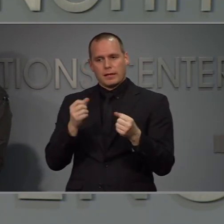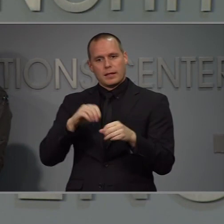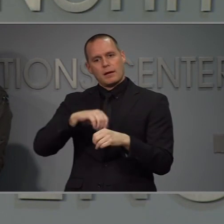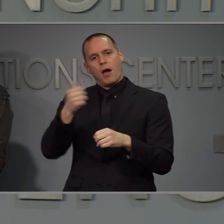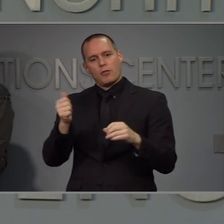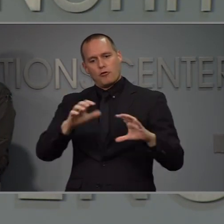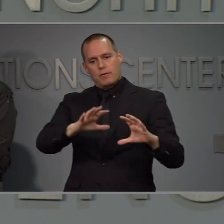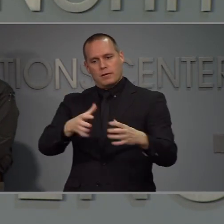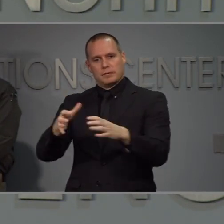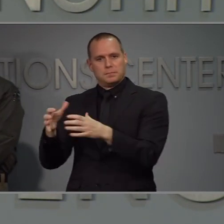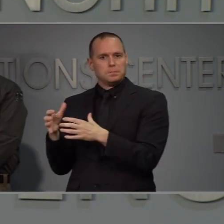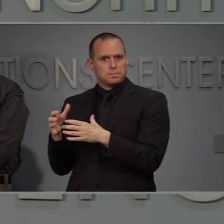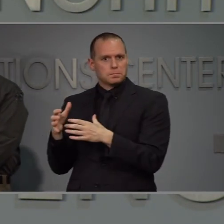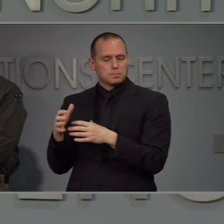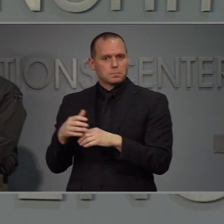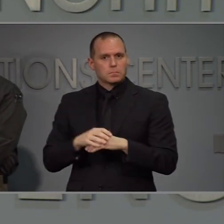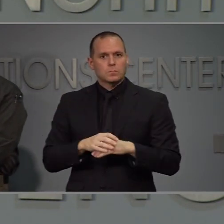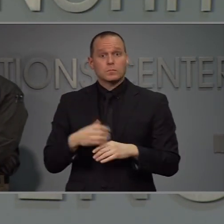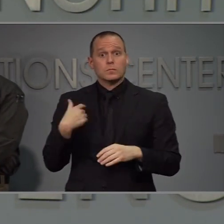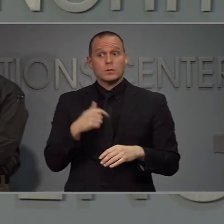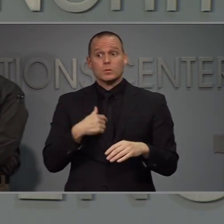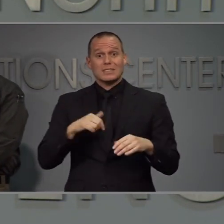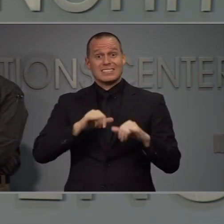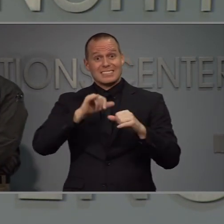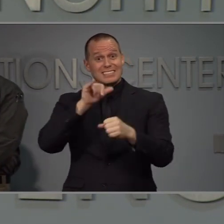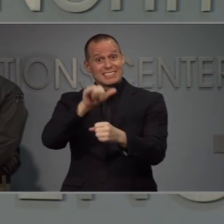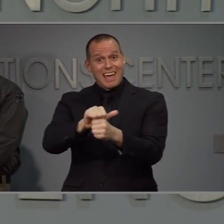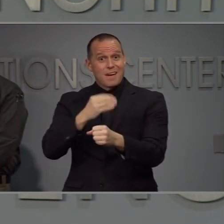diecinueve. Para continuar aquí le el resto de la población